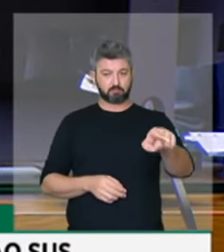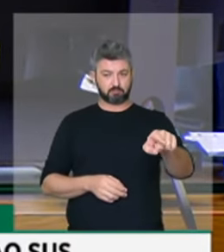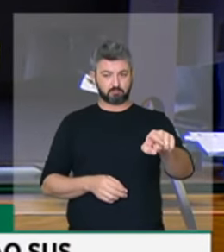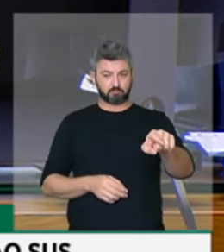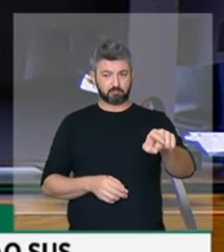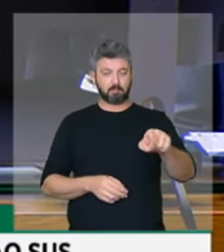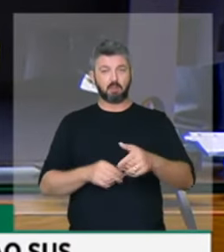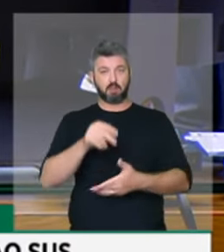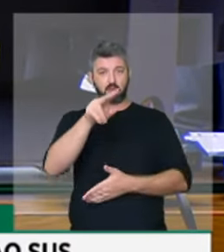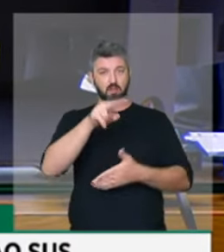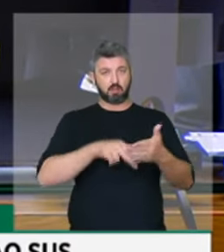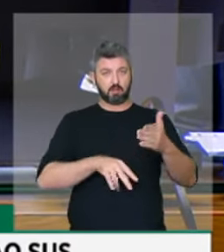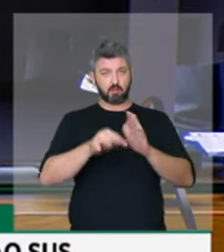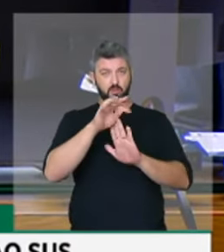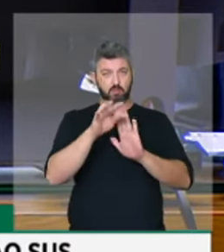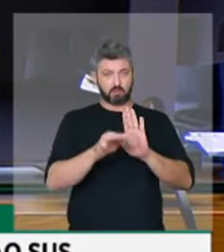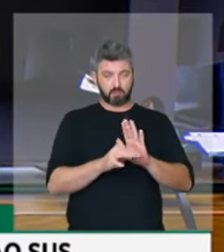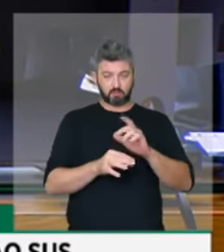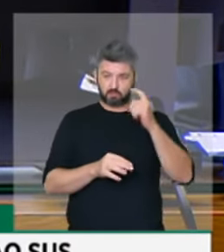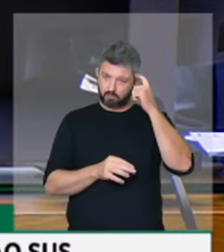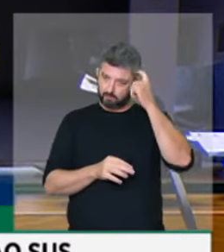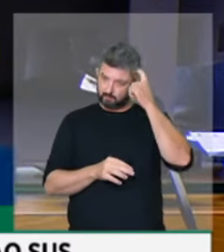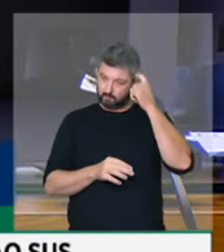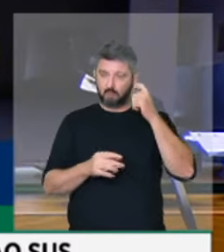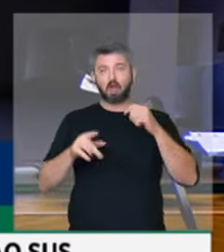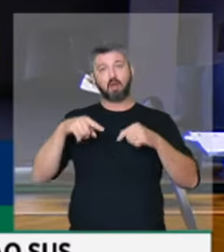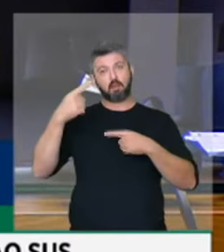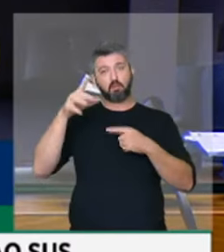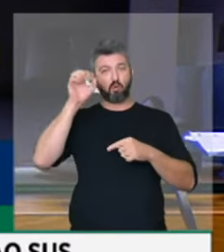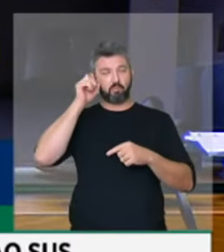O TEXTO. -- [PRESIDENTE]: ENTÃO EU VOU PEDIR PARA O DEPUTADO